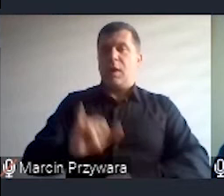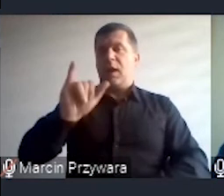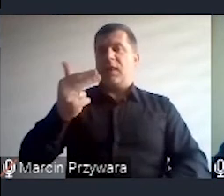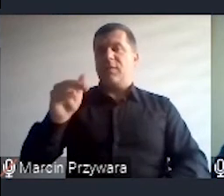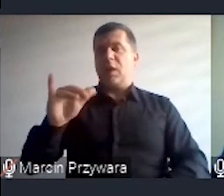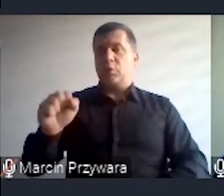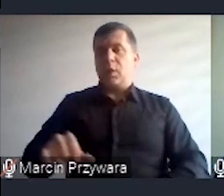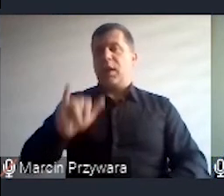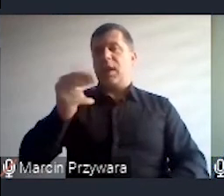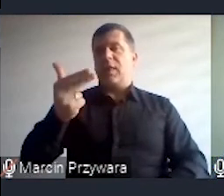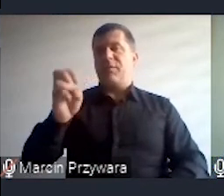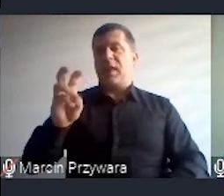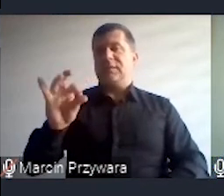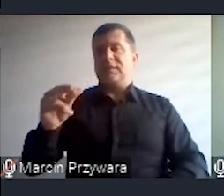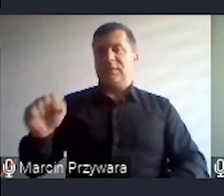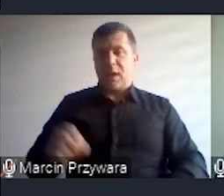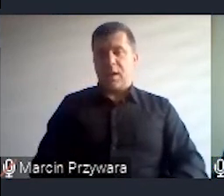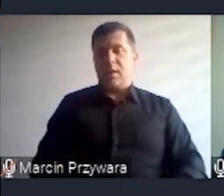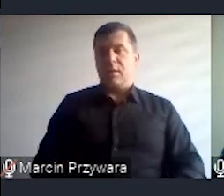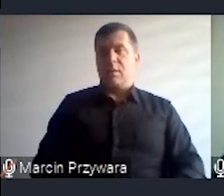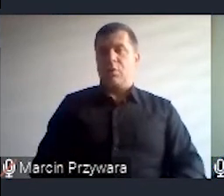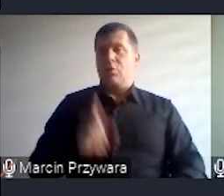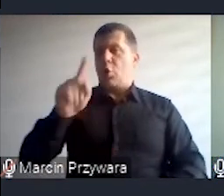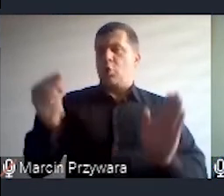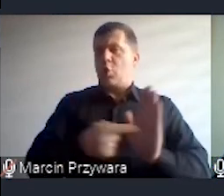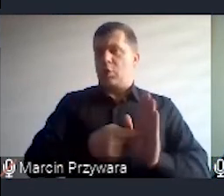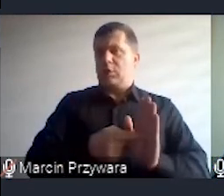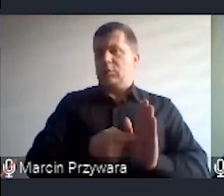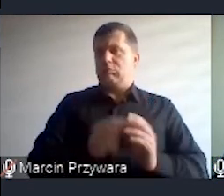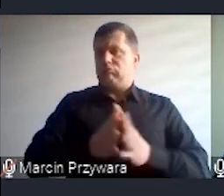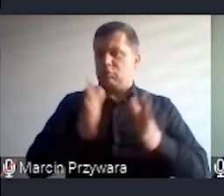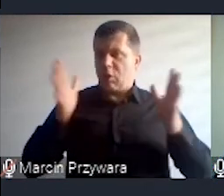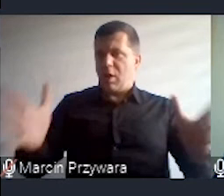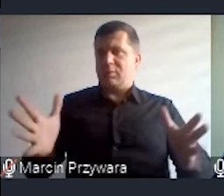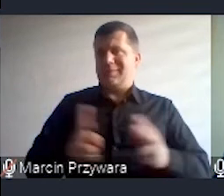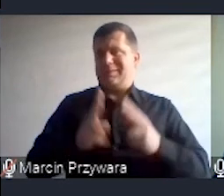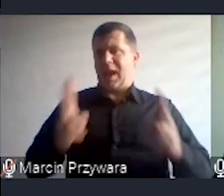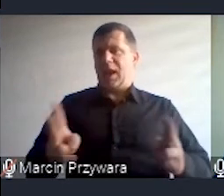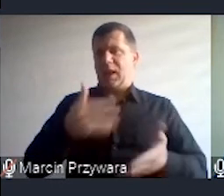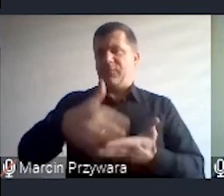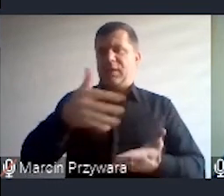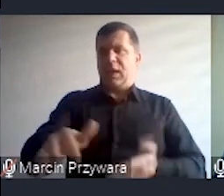i inwestycyjnych dotyczy znacznie szerszego zakresu wydatków,